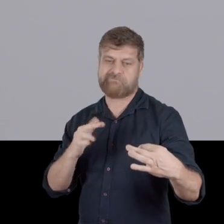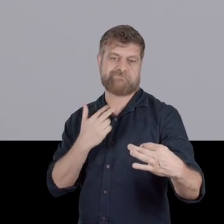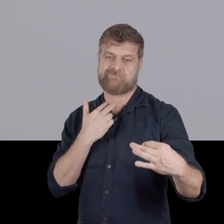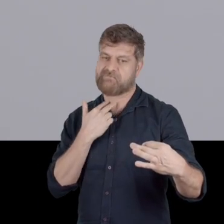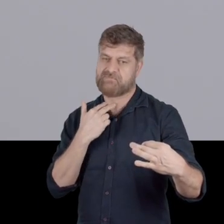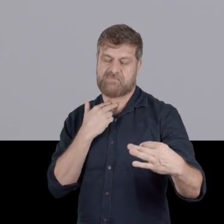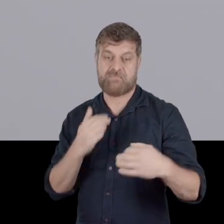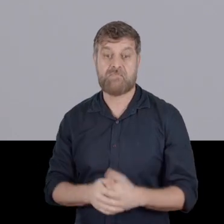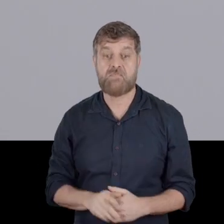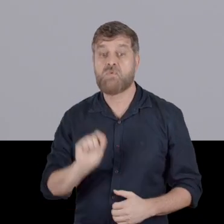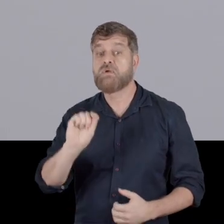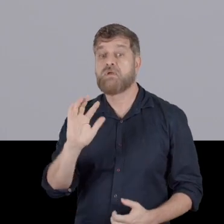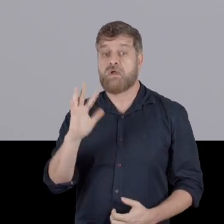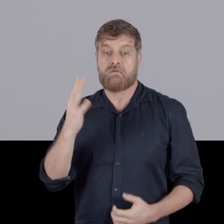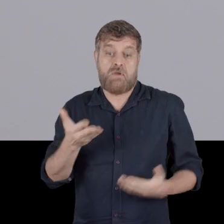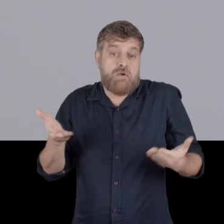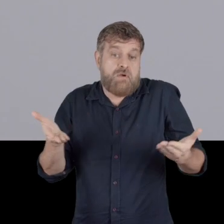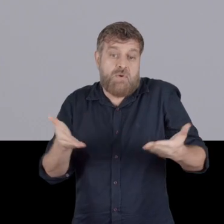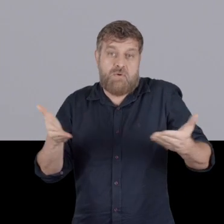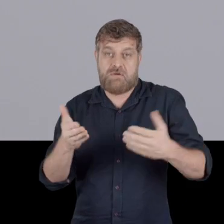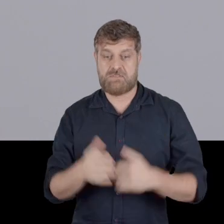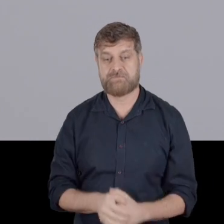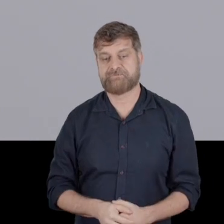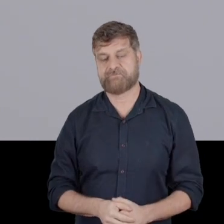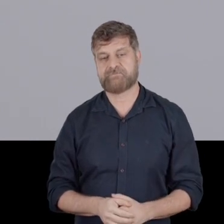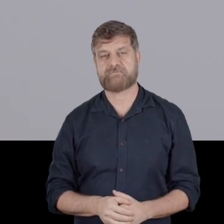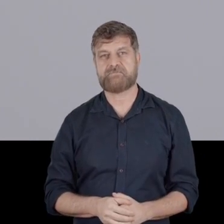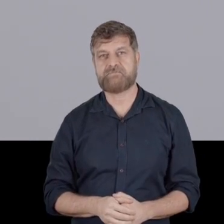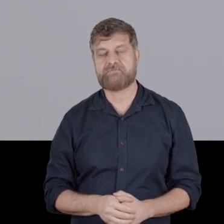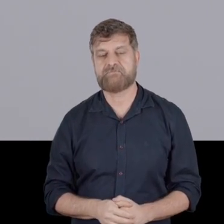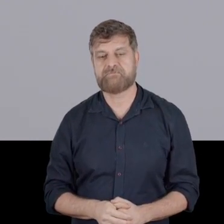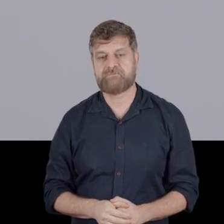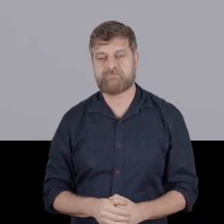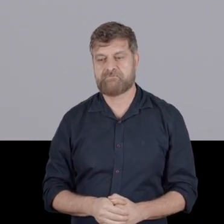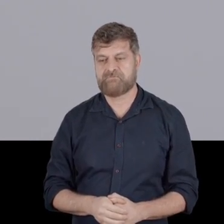O que acontece hoje em dia é que o grande Outro,